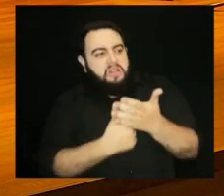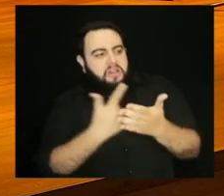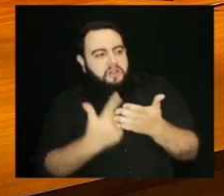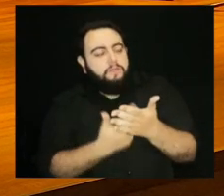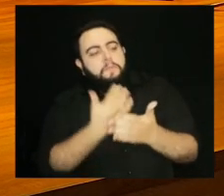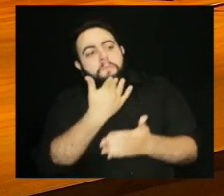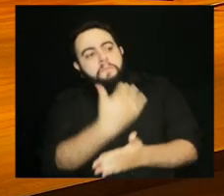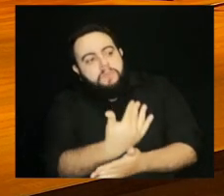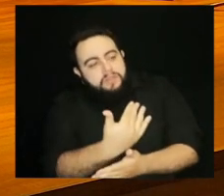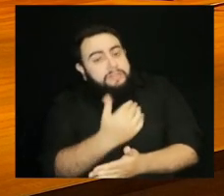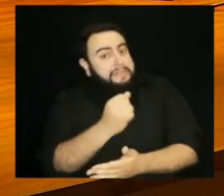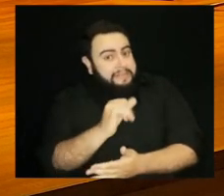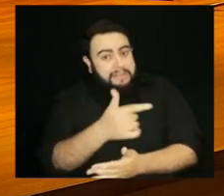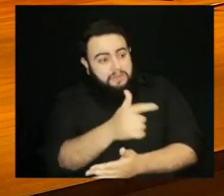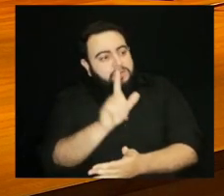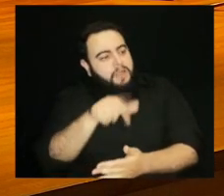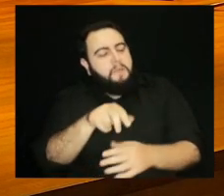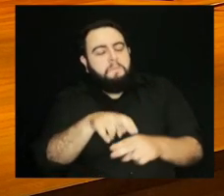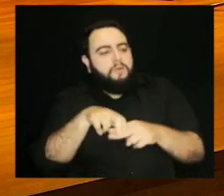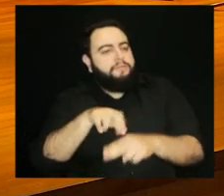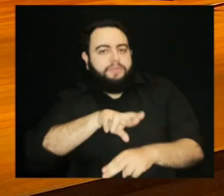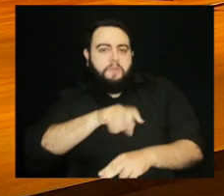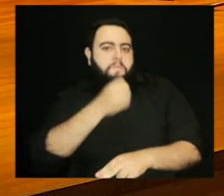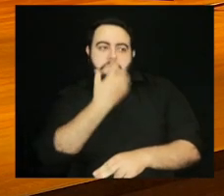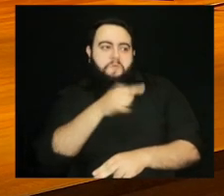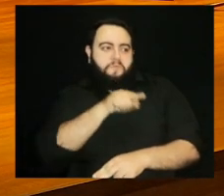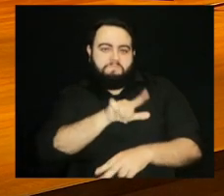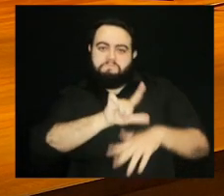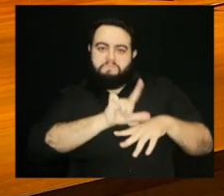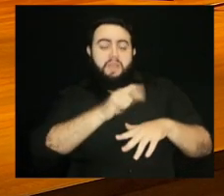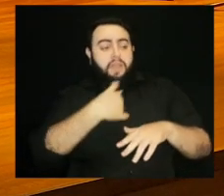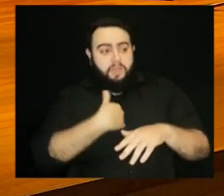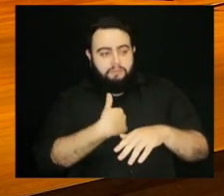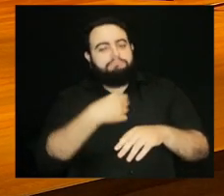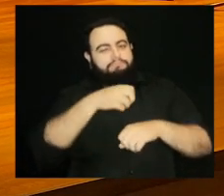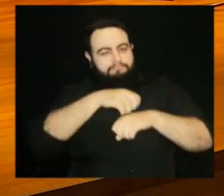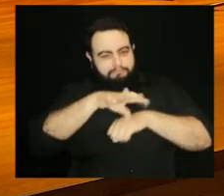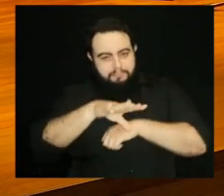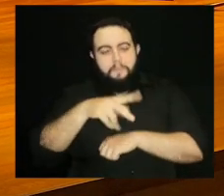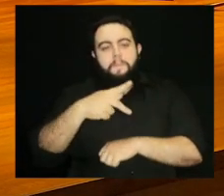porque não é uma boa livraria né recomendo a Paralelo 30 ali no Bom Fim ou qualquer outra